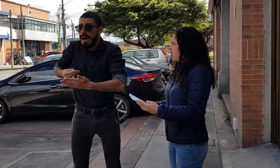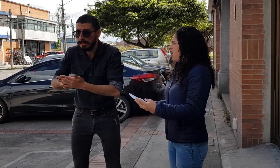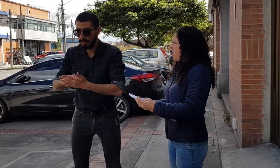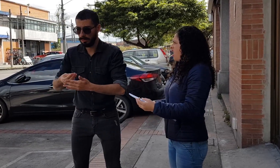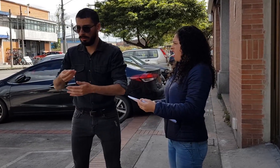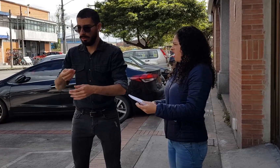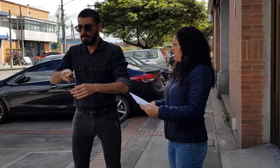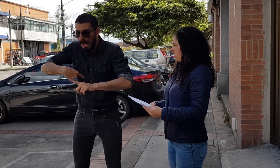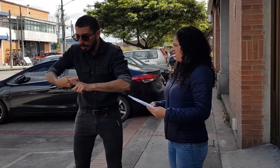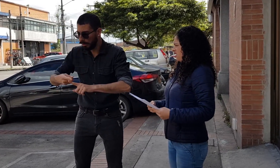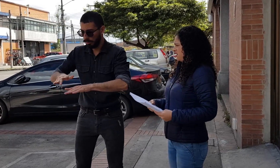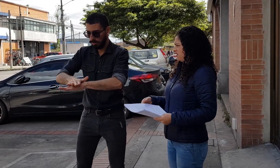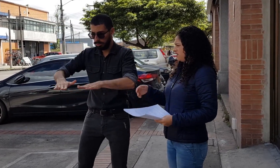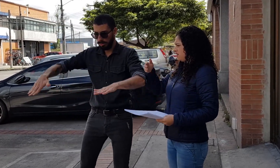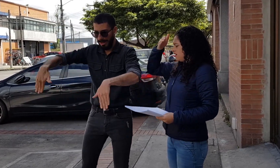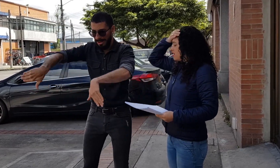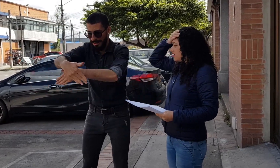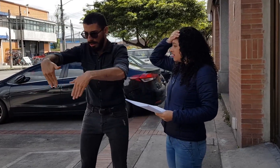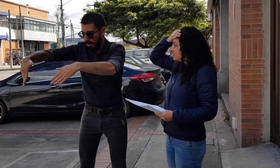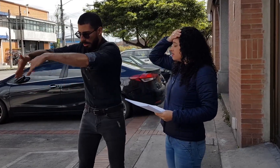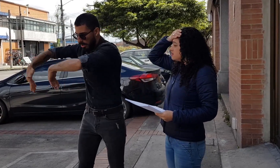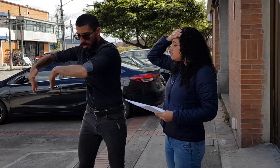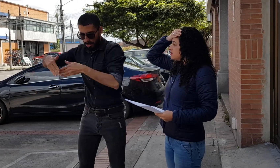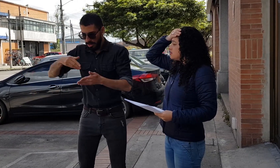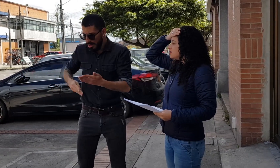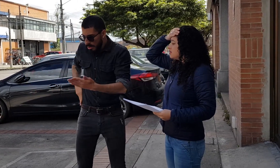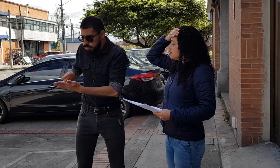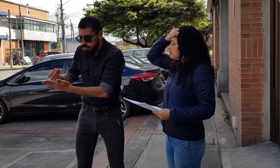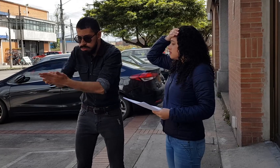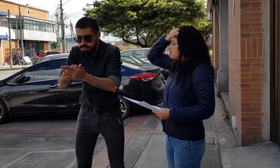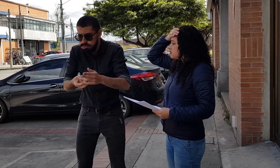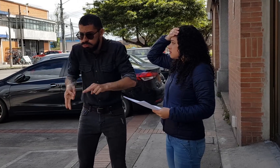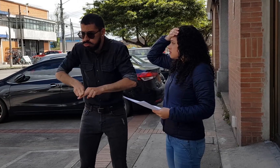y el arreglo de las zonas comunes y cada vez son más cosas.